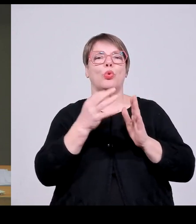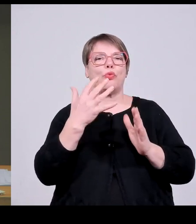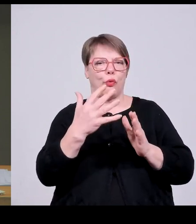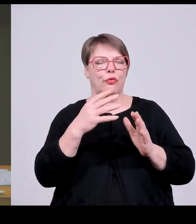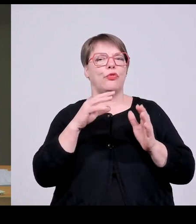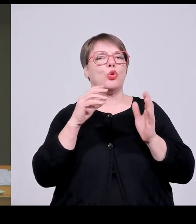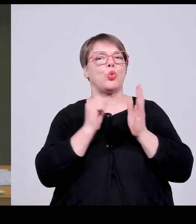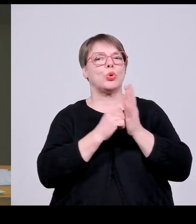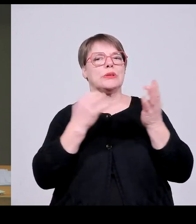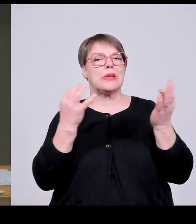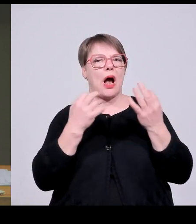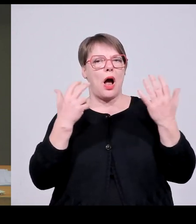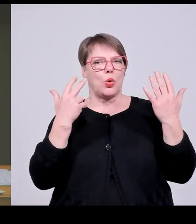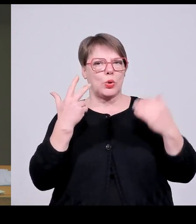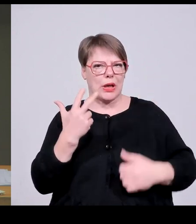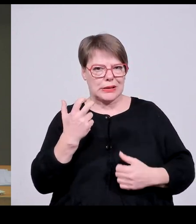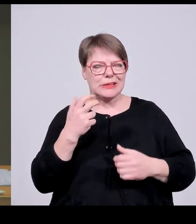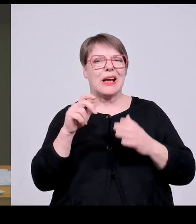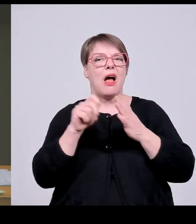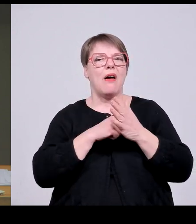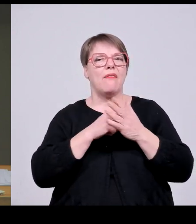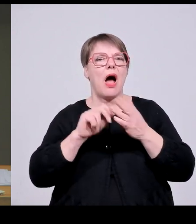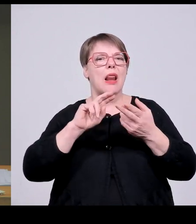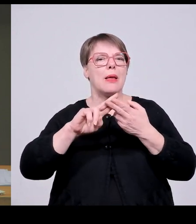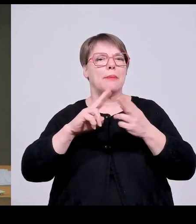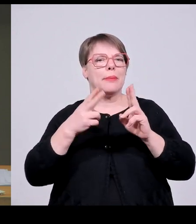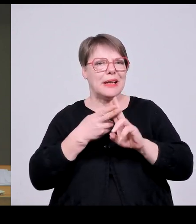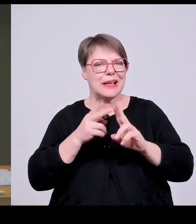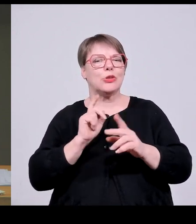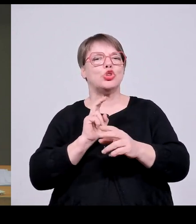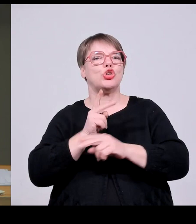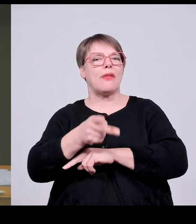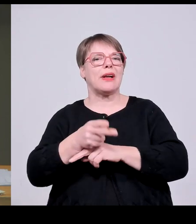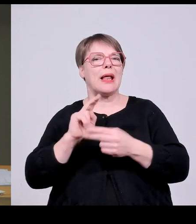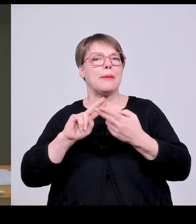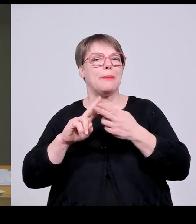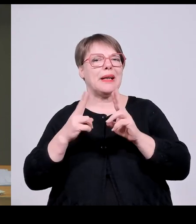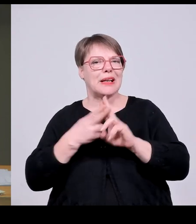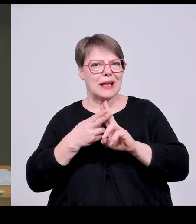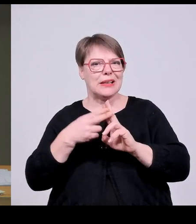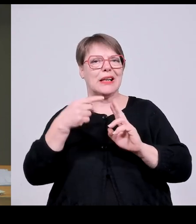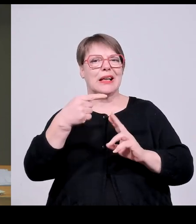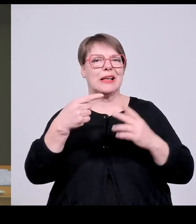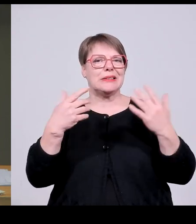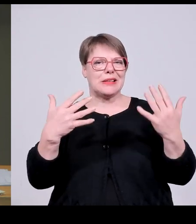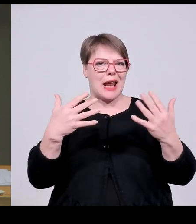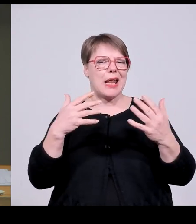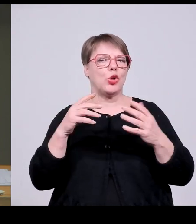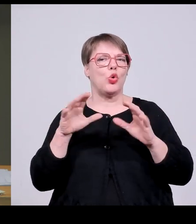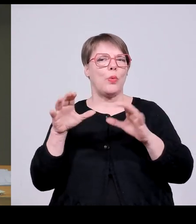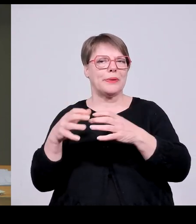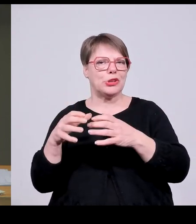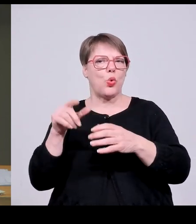Richterwahlausschusses den Tagesordnungspunkt acht Drucksae Die Wahl einer oder eines Abgeordneten zum Mitglied und